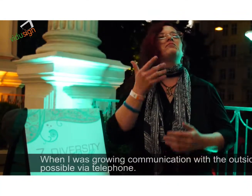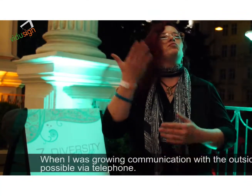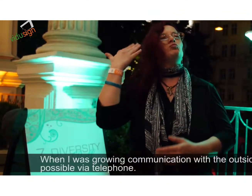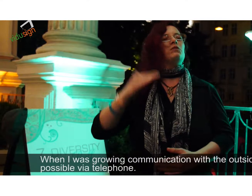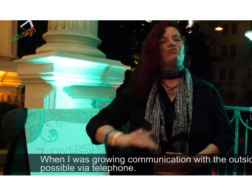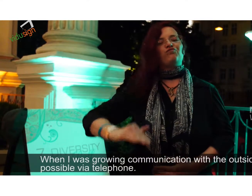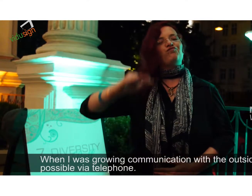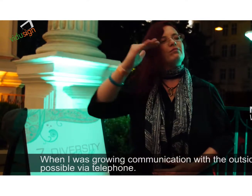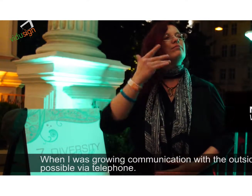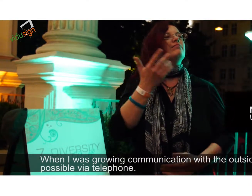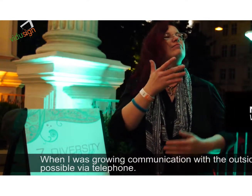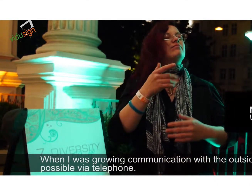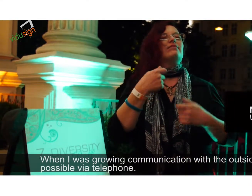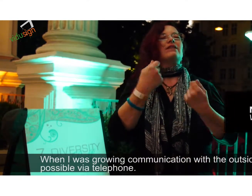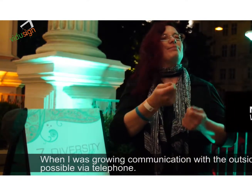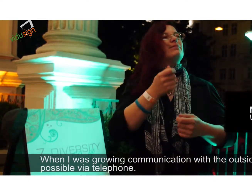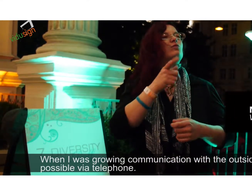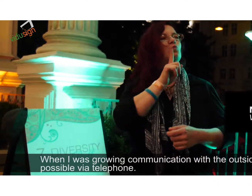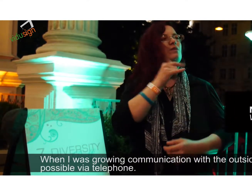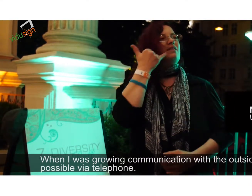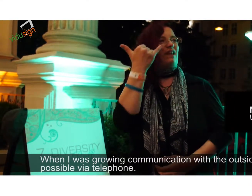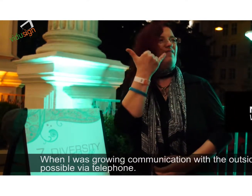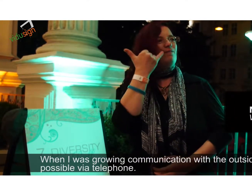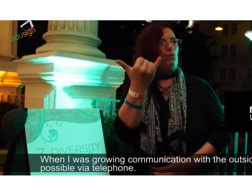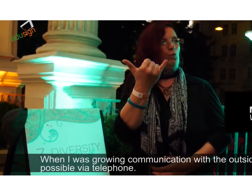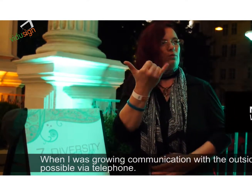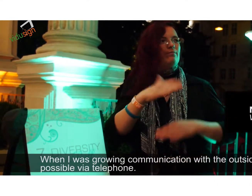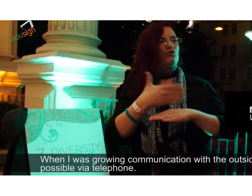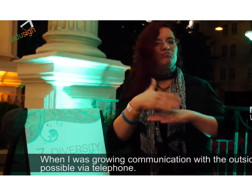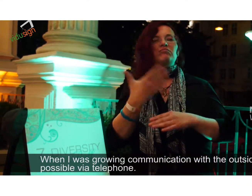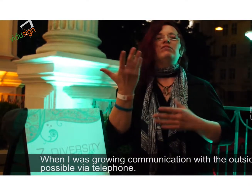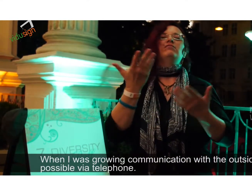Quan era petit, la comunicació amb el món exterior sols era possible a través del telèfon.